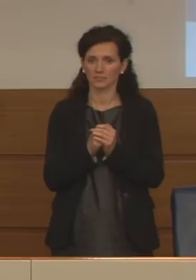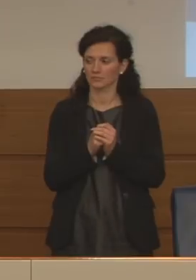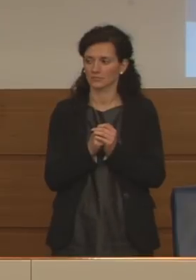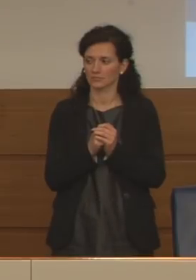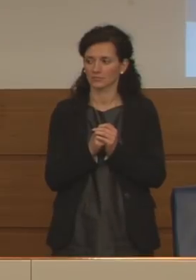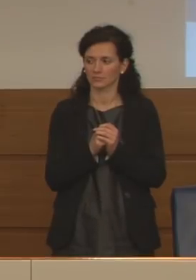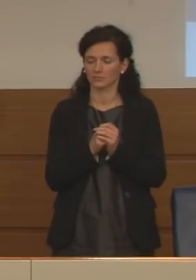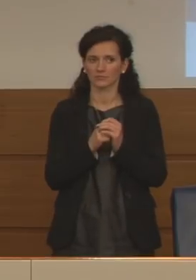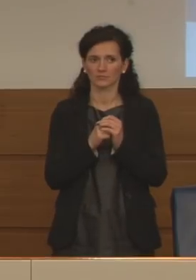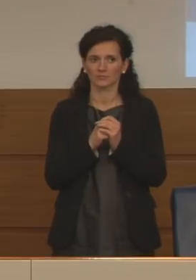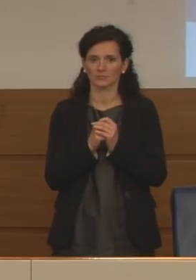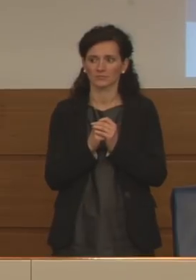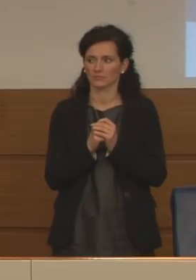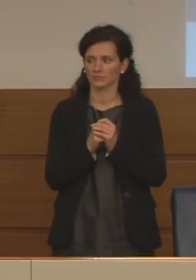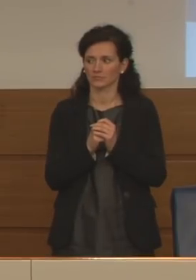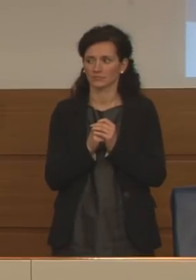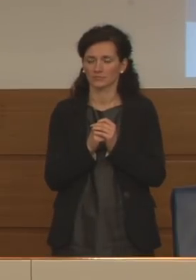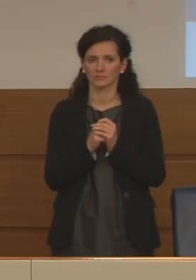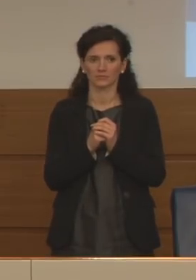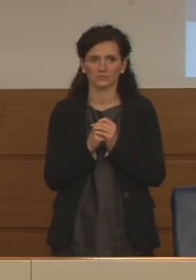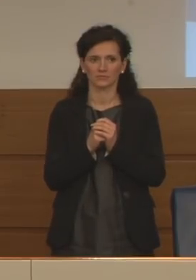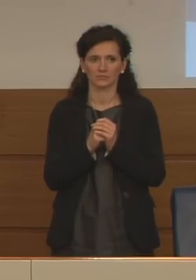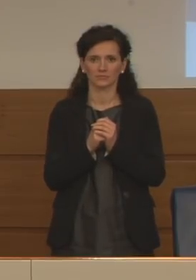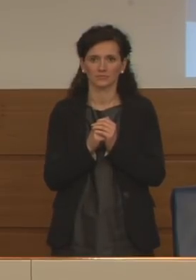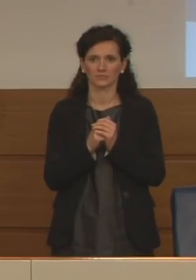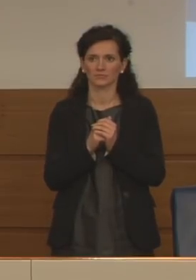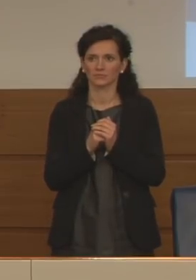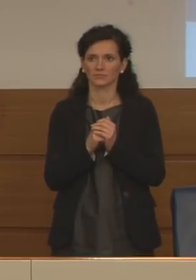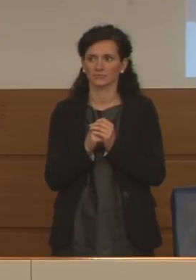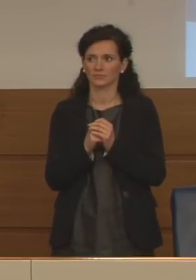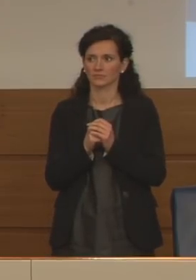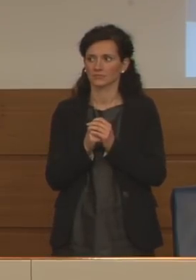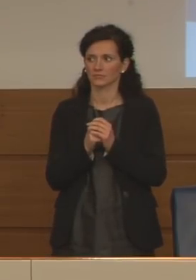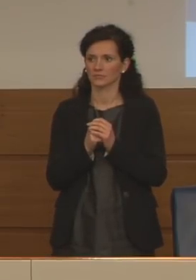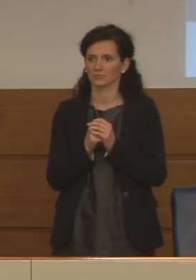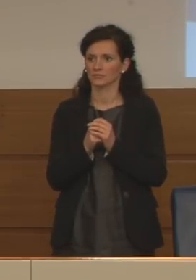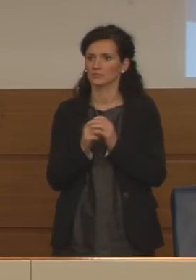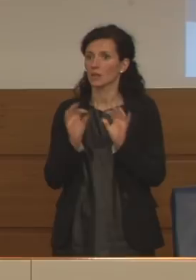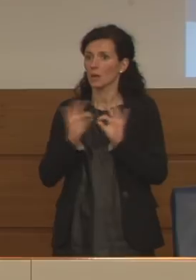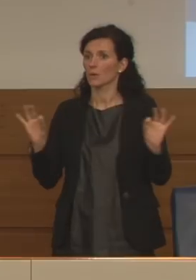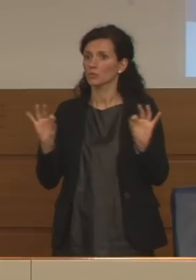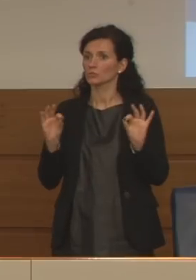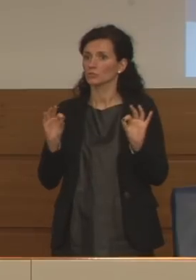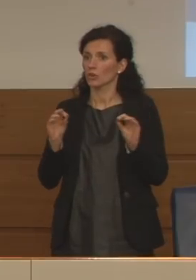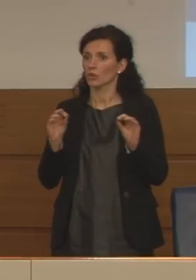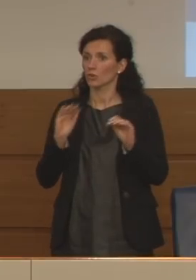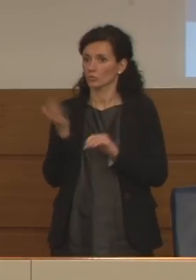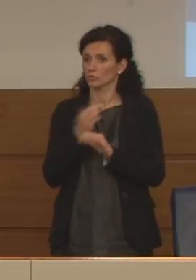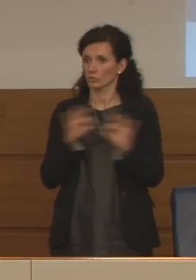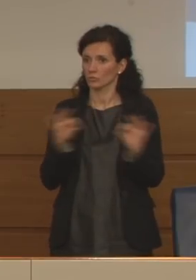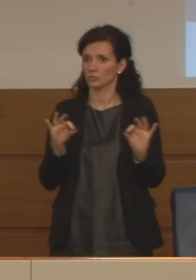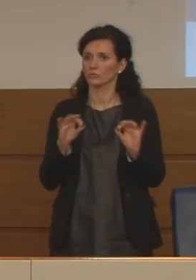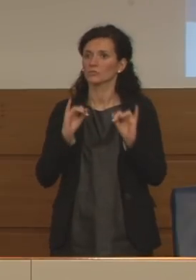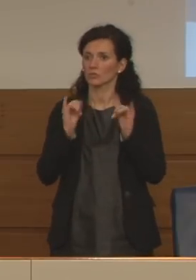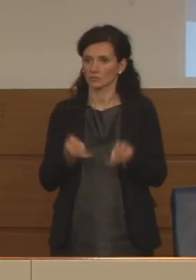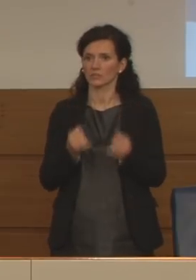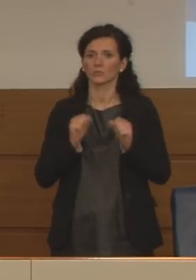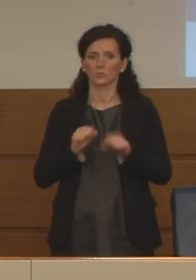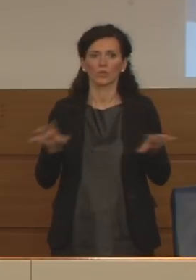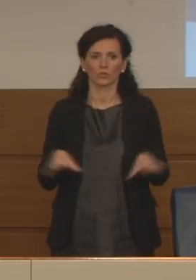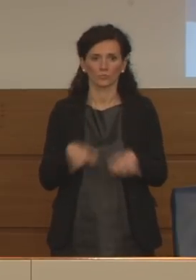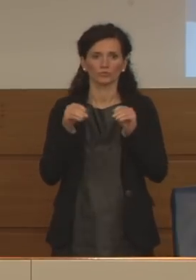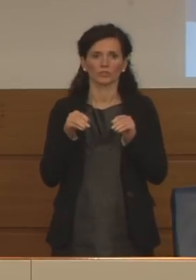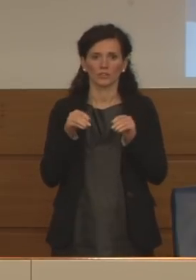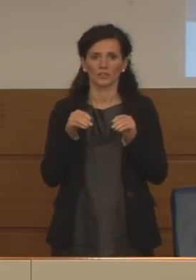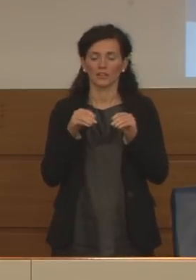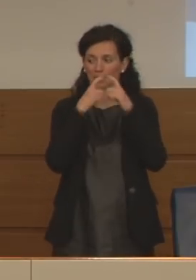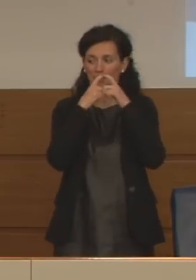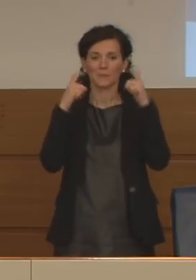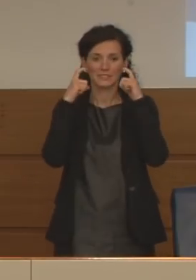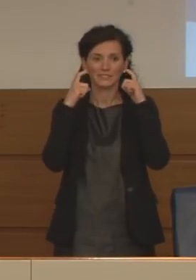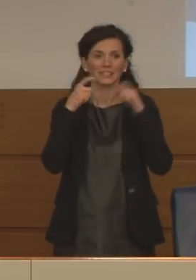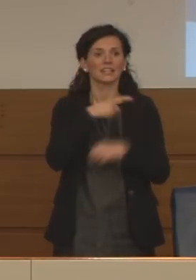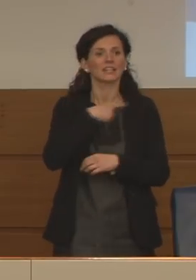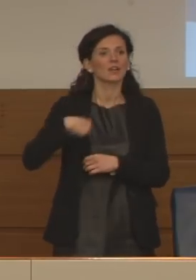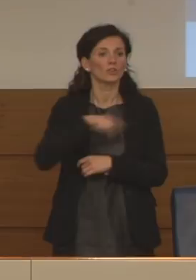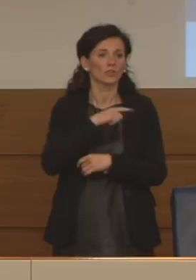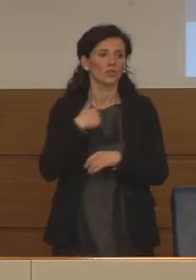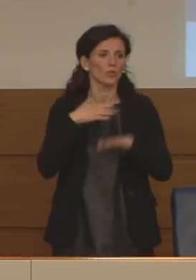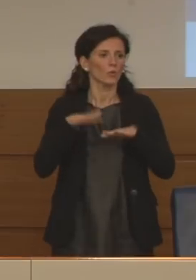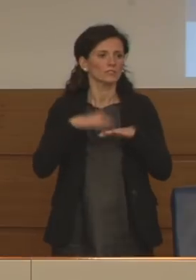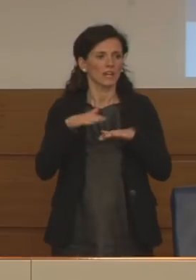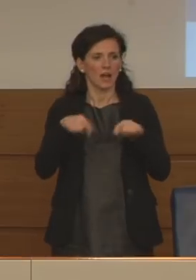Questa è la mascherina che noi utilizziamo.